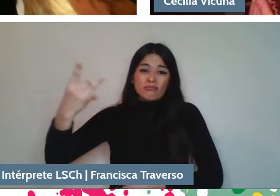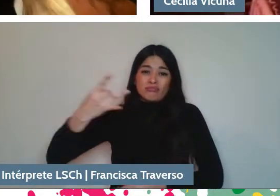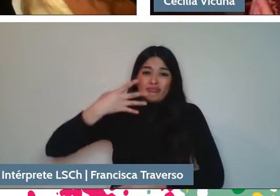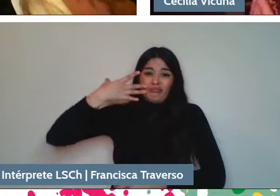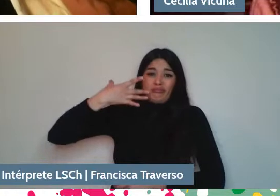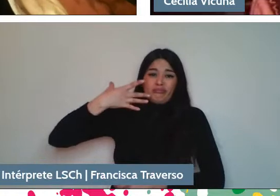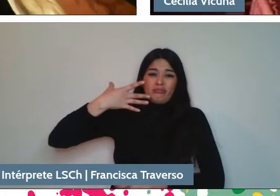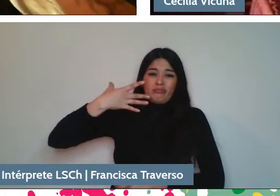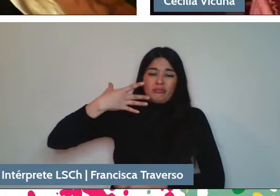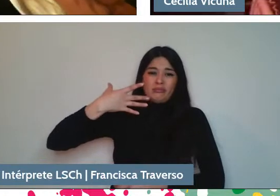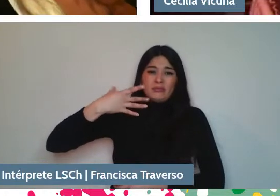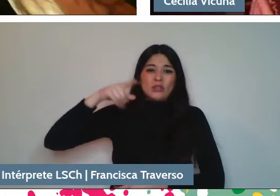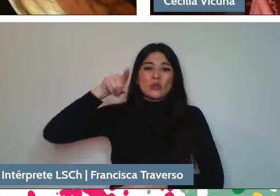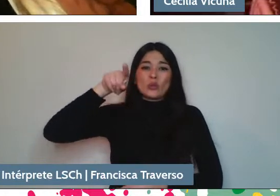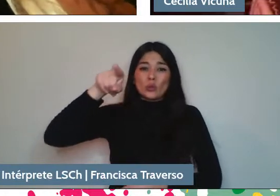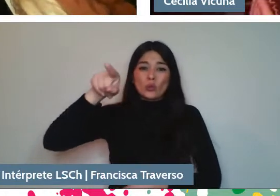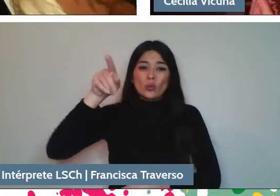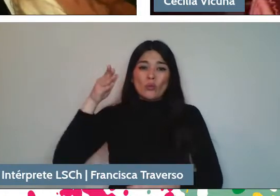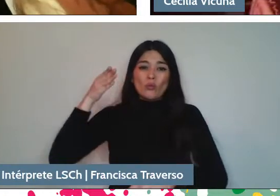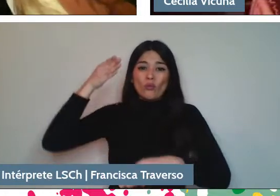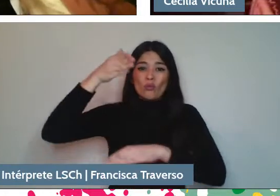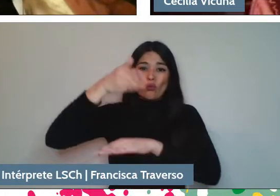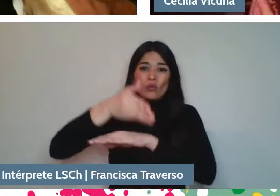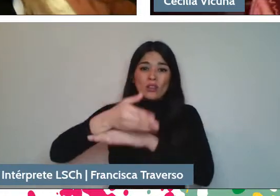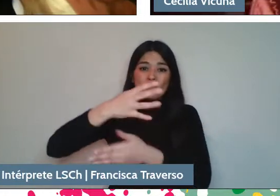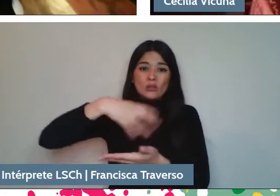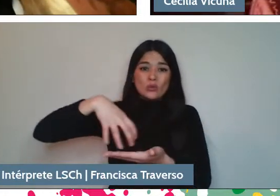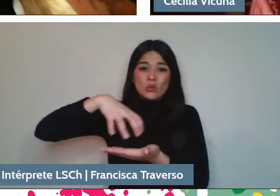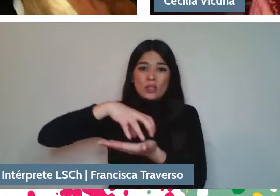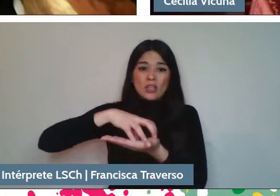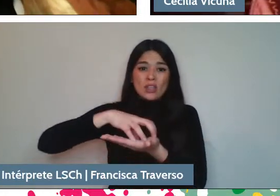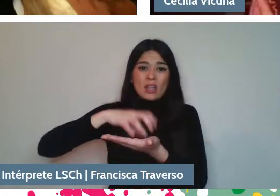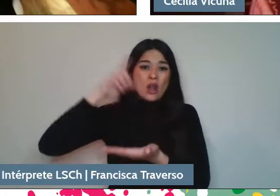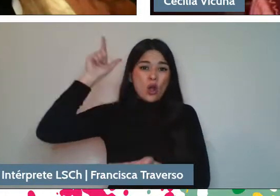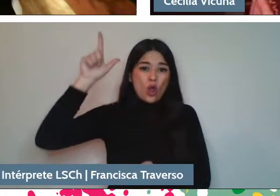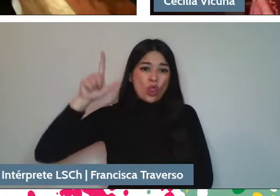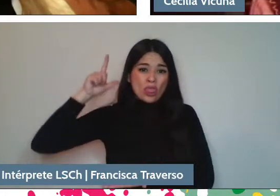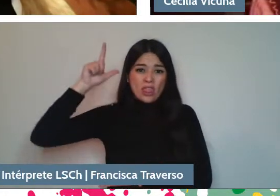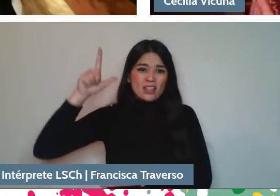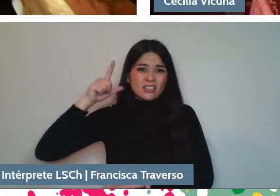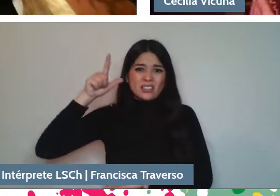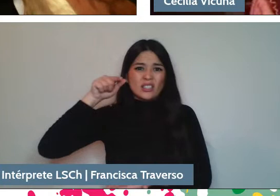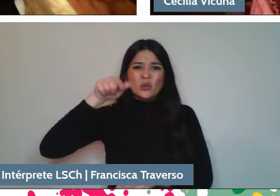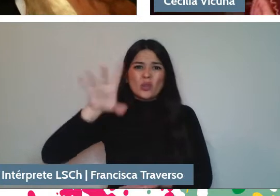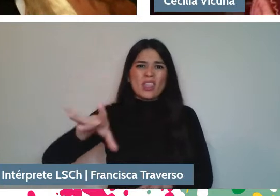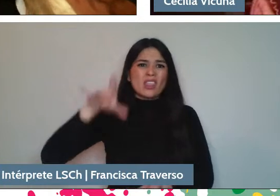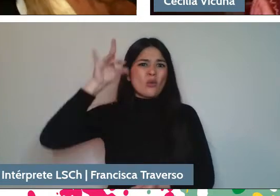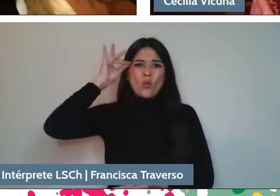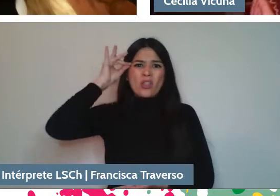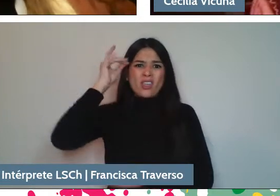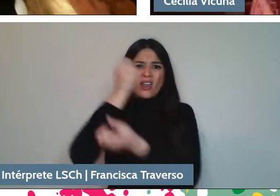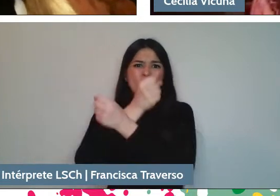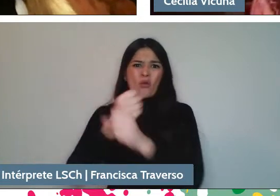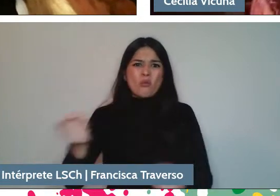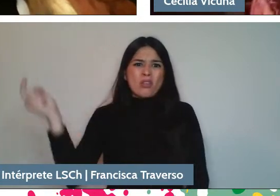Y tú estás en Londres y te das cuenta que no vas a poder volver. Y en algún momento, cuando relatas eso,